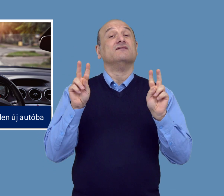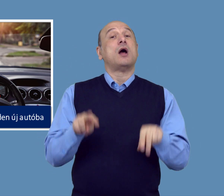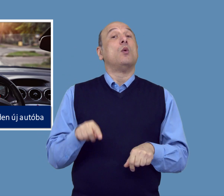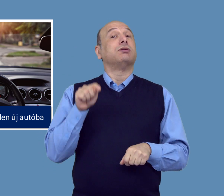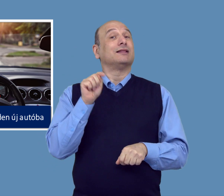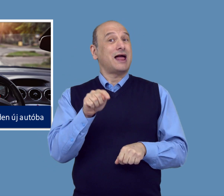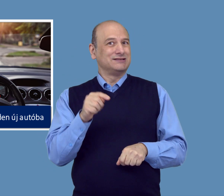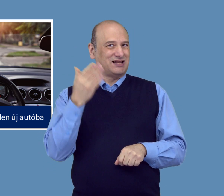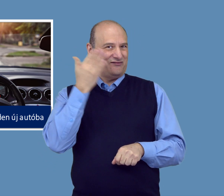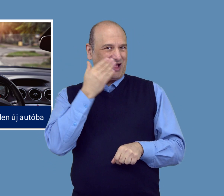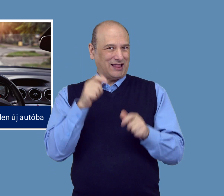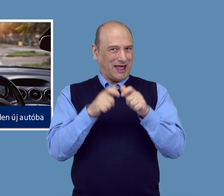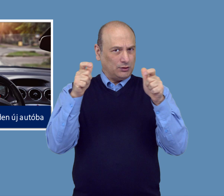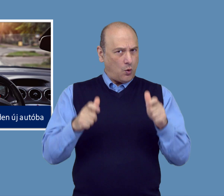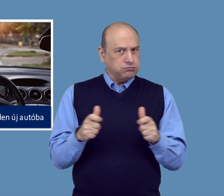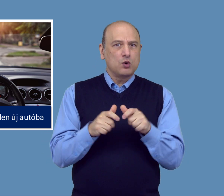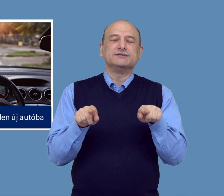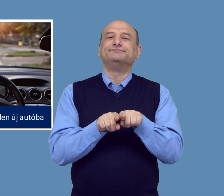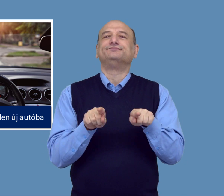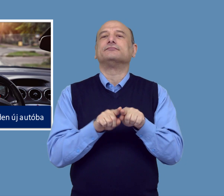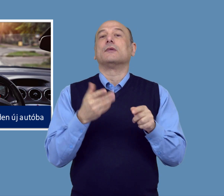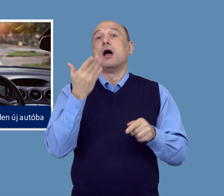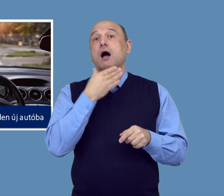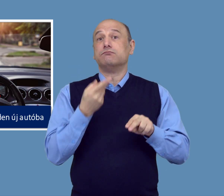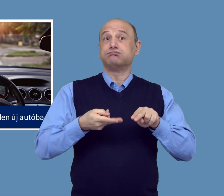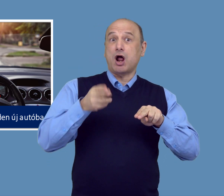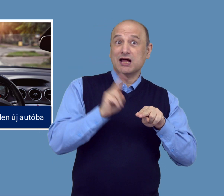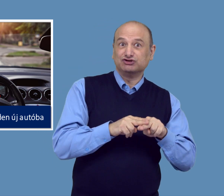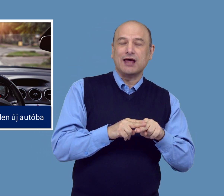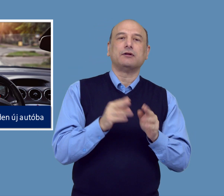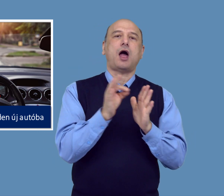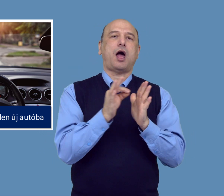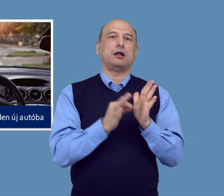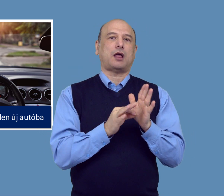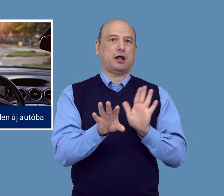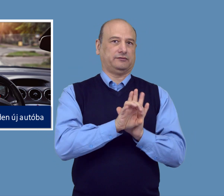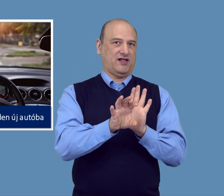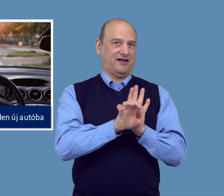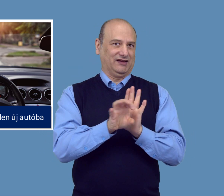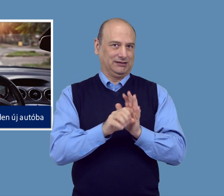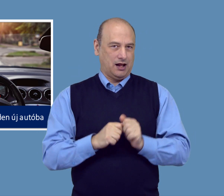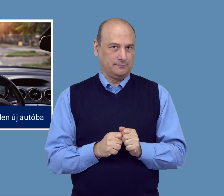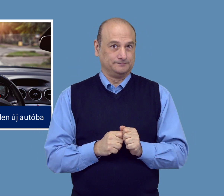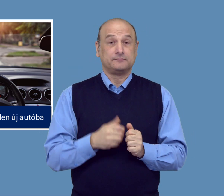A fekete doboz – hivatalos nevén baleseti adatrögzítő –